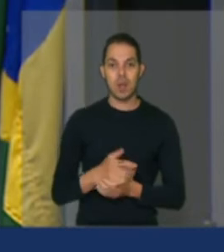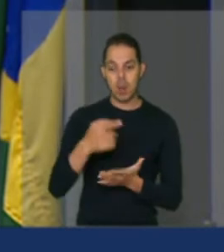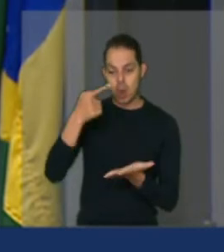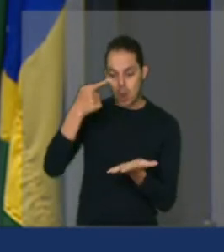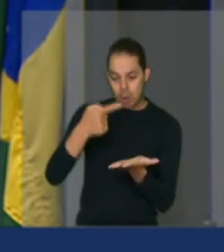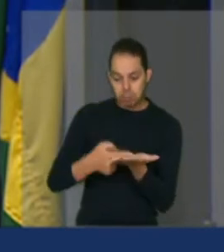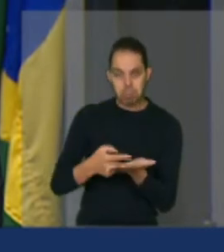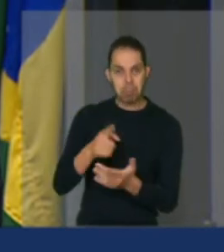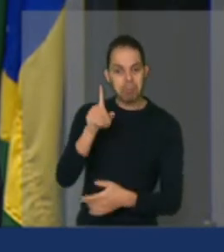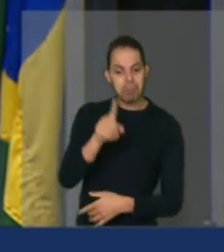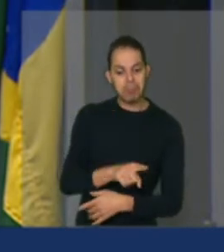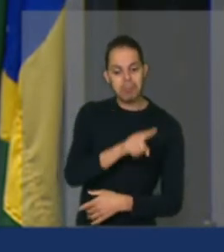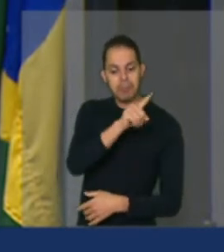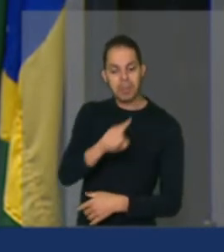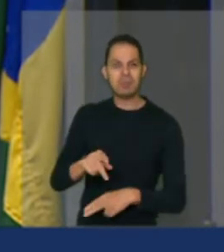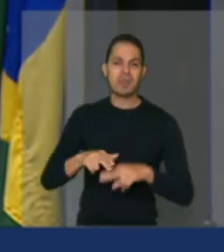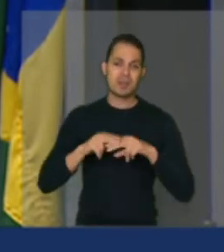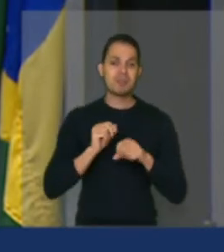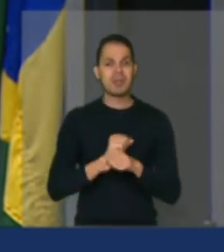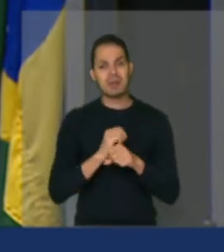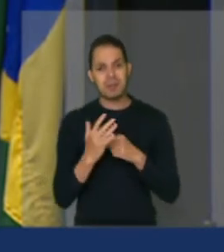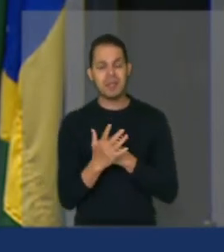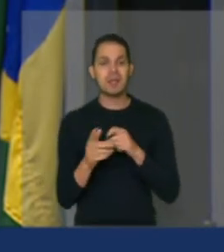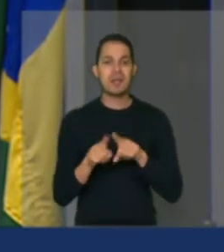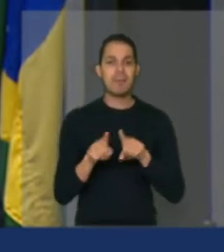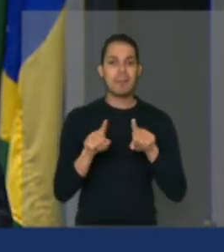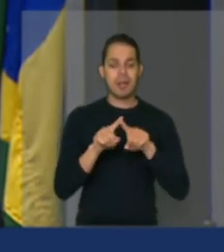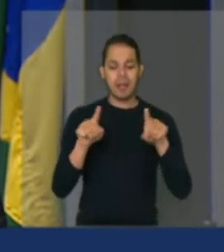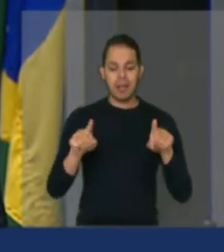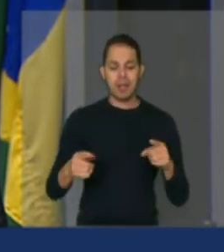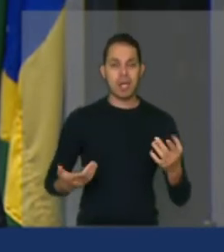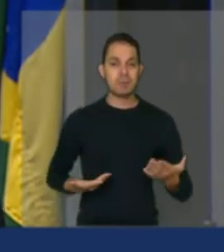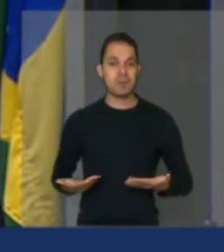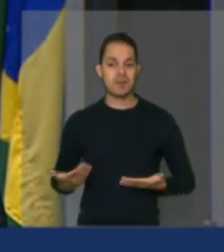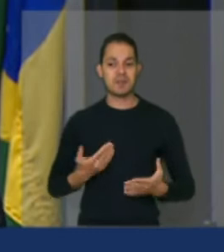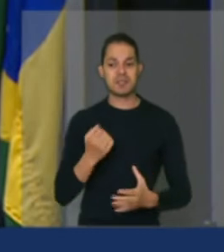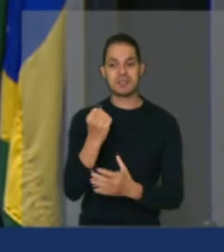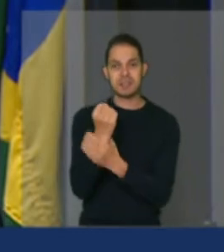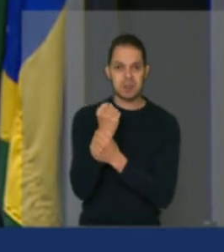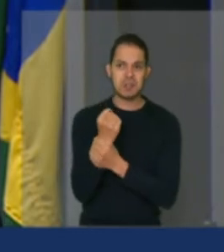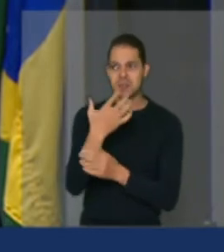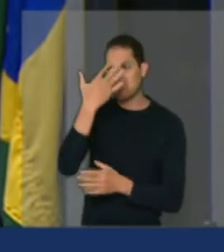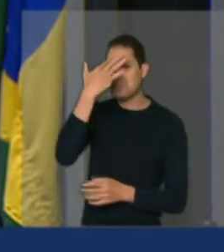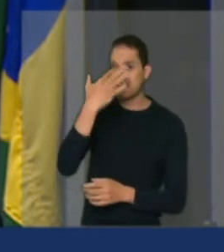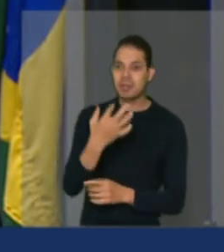COLOCARAM NUMA POSIÇÃO ATÉ DE COMPREENSÃO, APESAR DESSE HISTÓRICO DE DEMORA PARA QUE